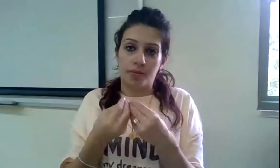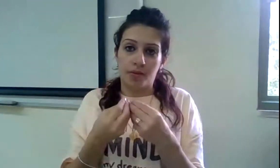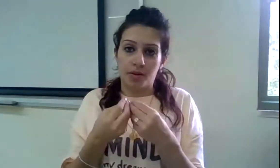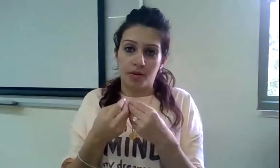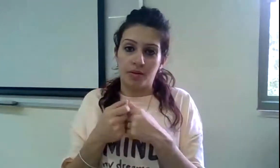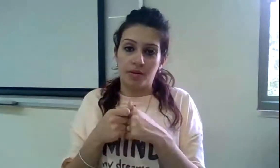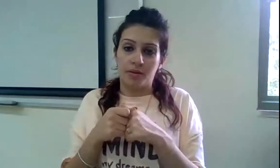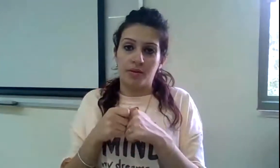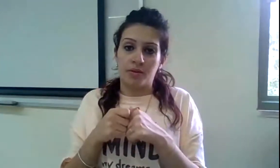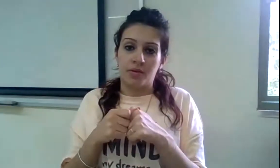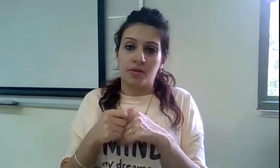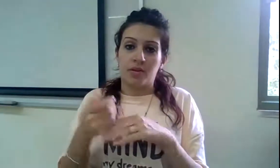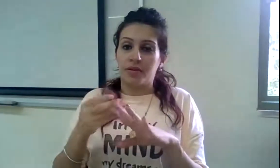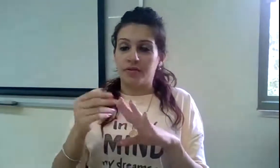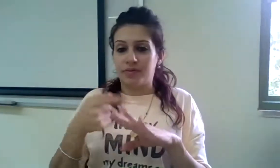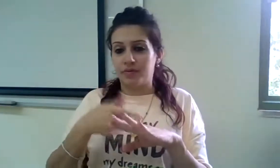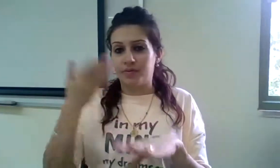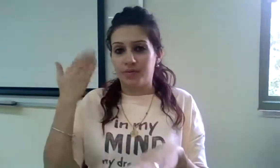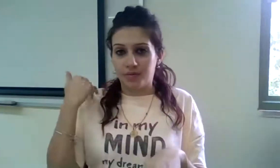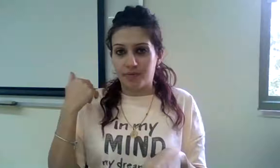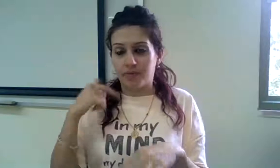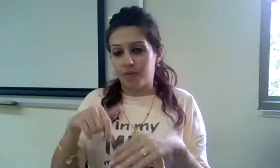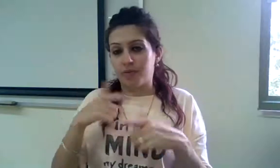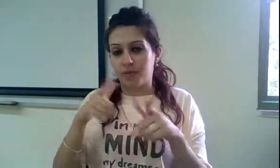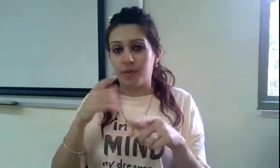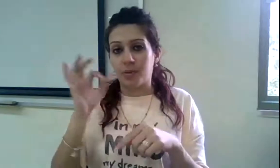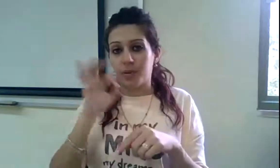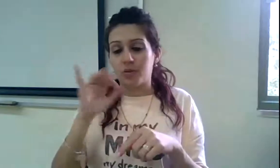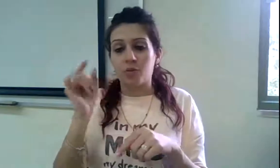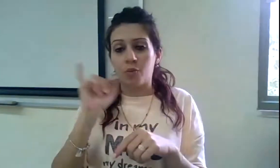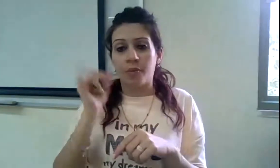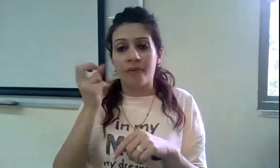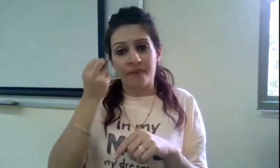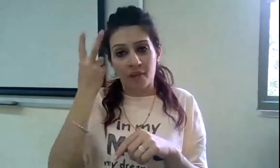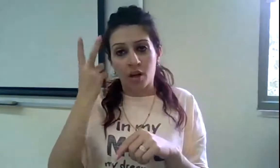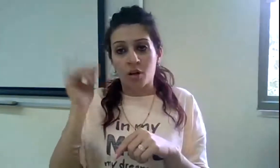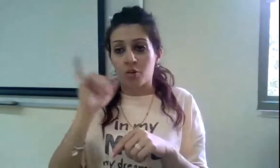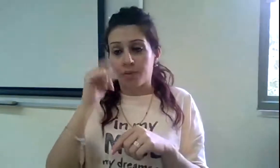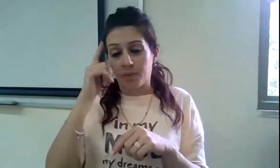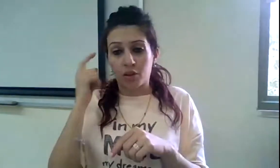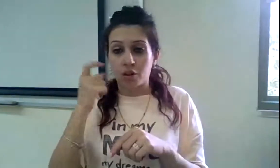ظهرت الفكرة لأول مرة في بداية انتشار جائحة الكوفيد